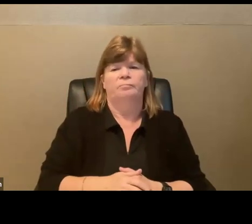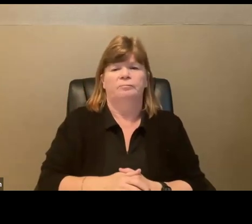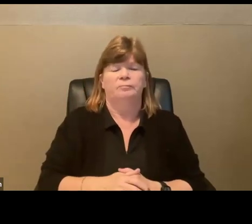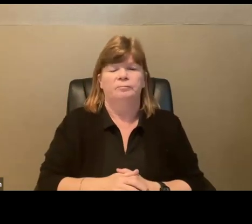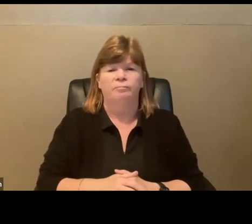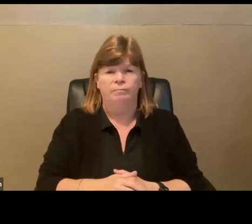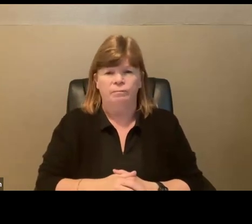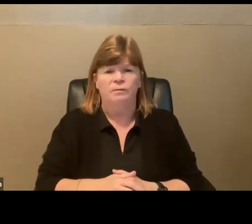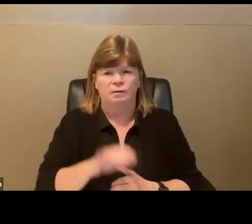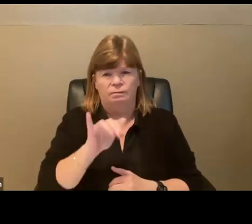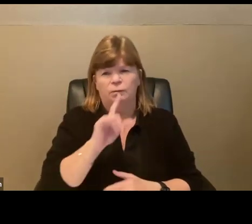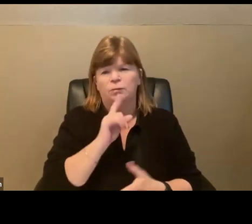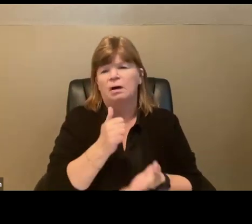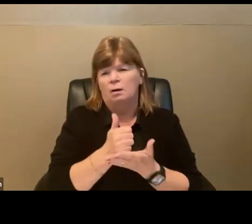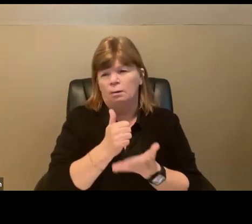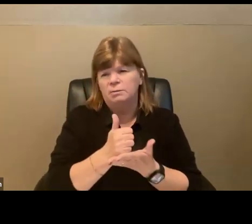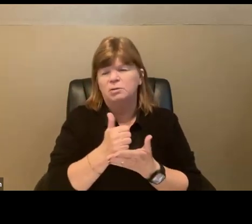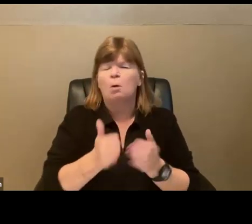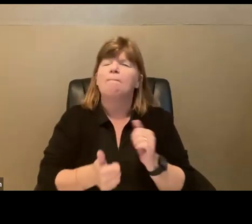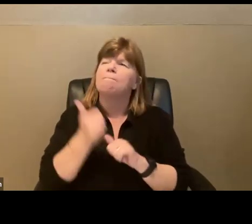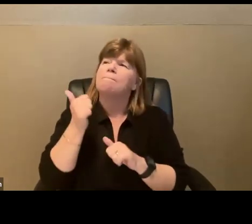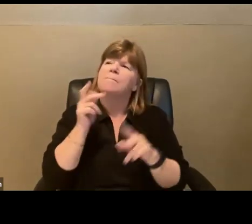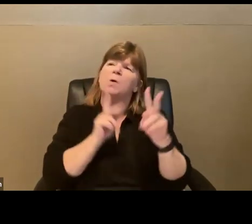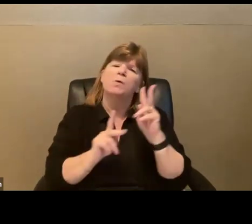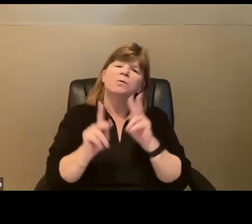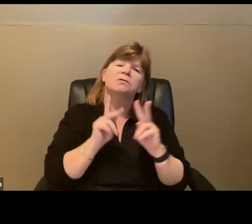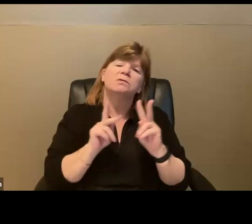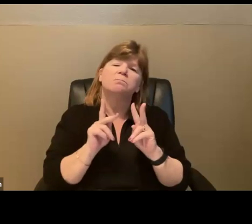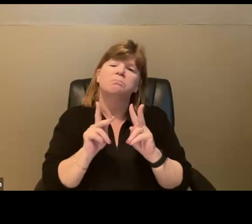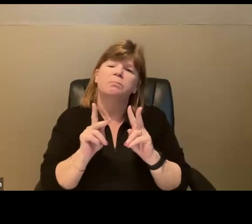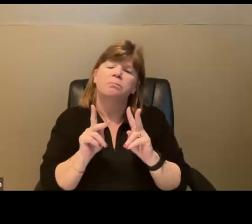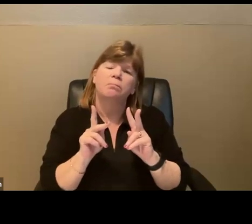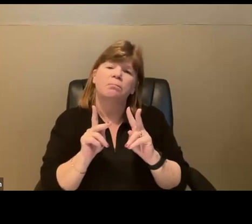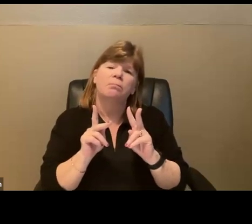Eso realmente ayuda. La mayoría de las personas están optando en lugar de, como con Dantroleno,